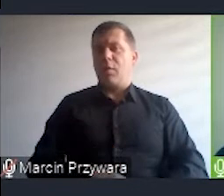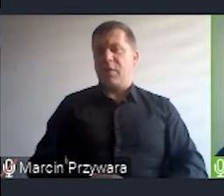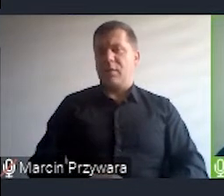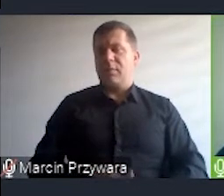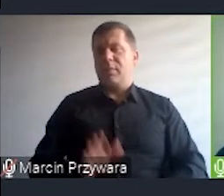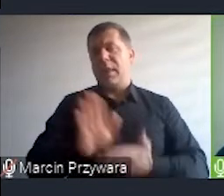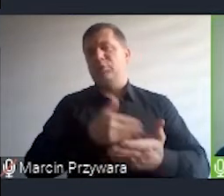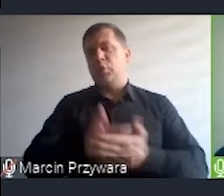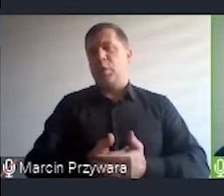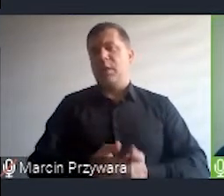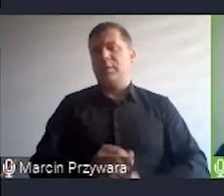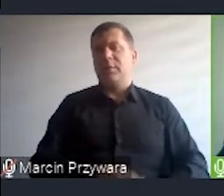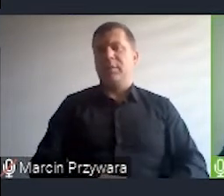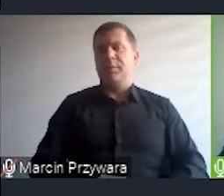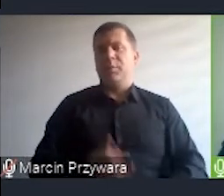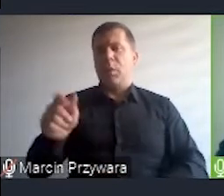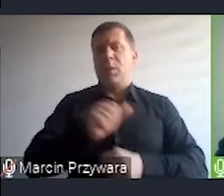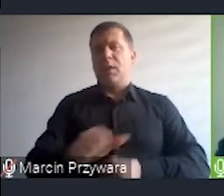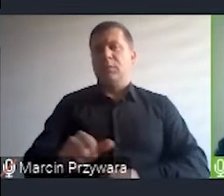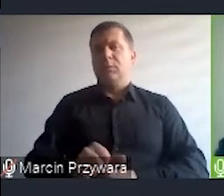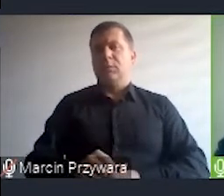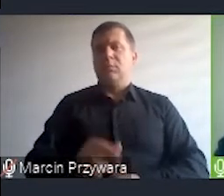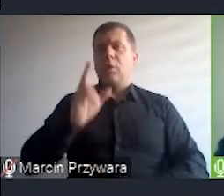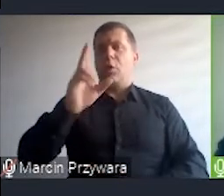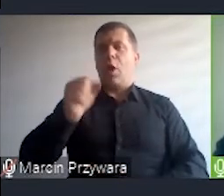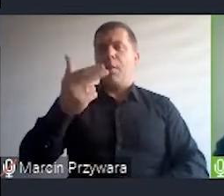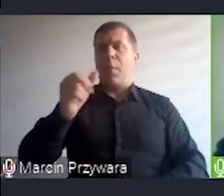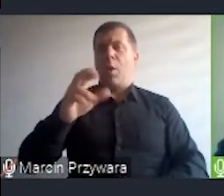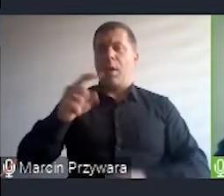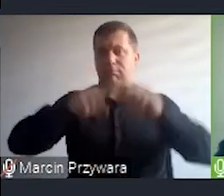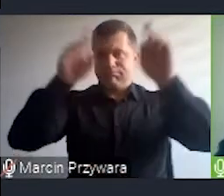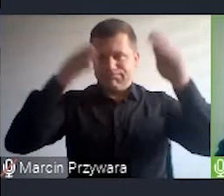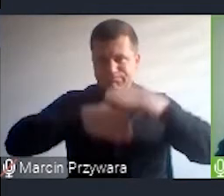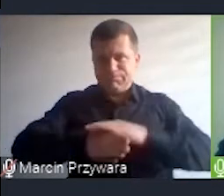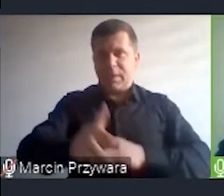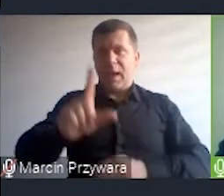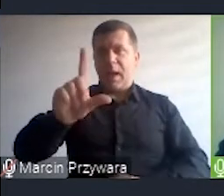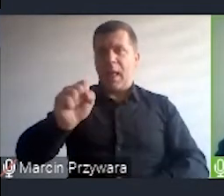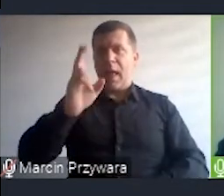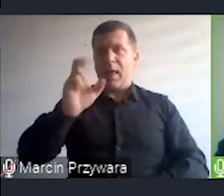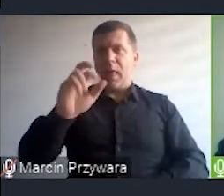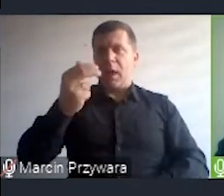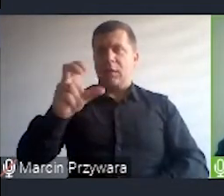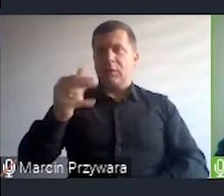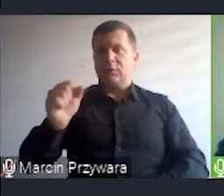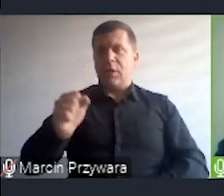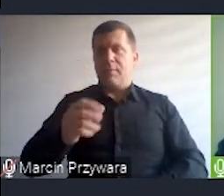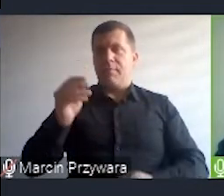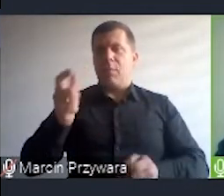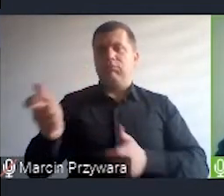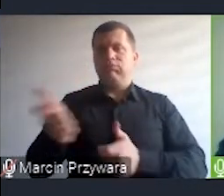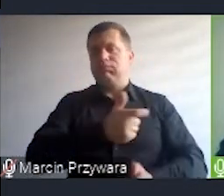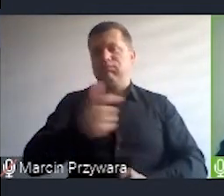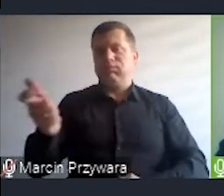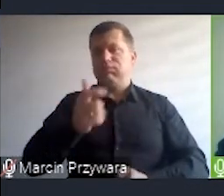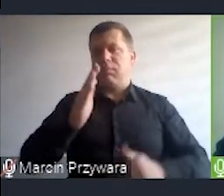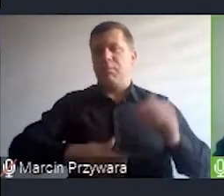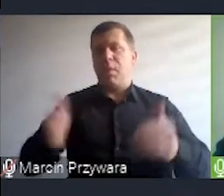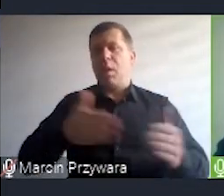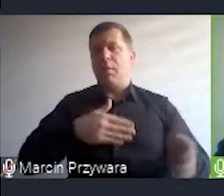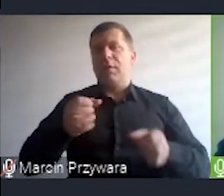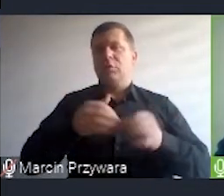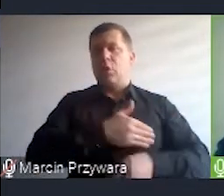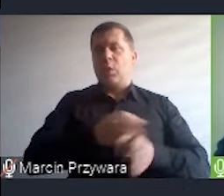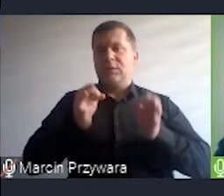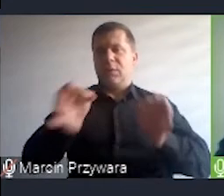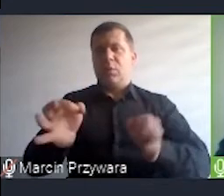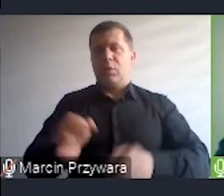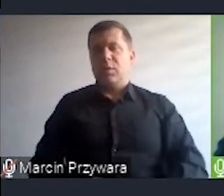że jest to komora lakiernicza – miałem okazję takie kupować w projekcie dla szkoły samochodowej,